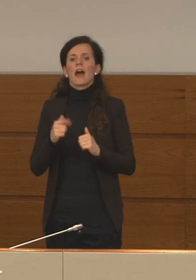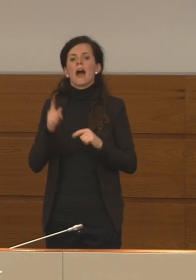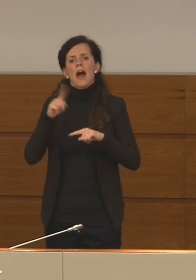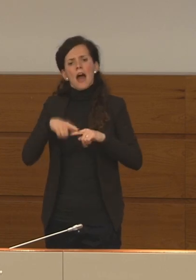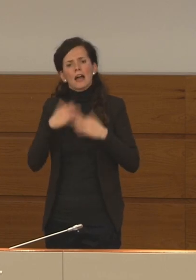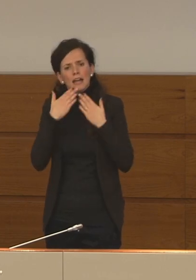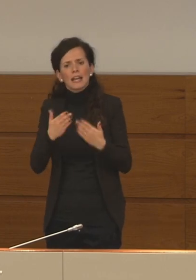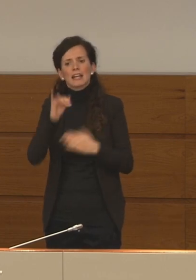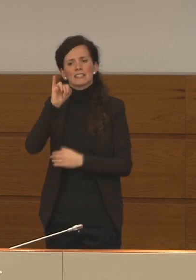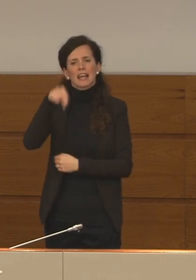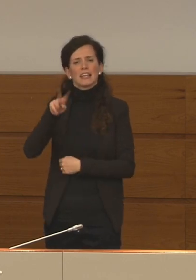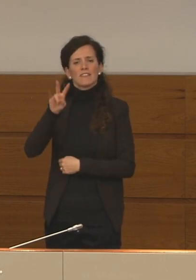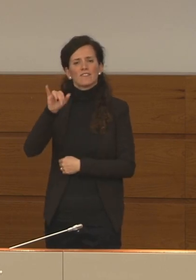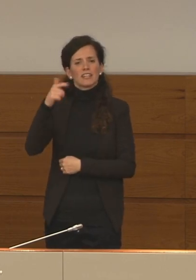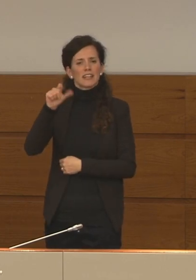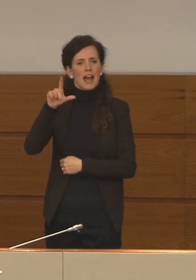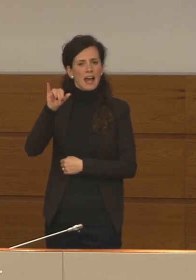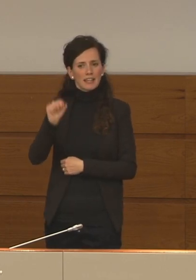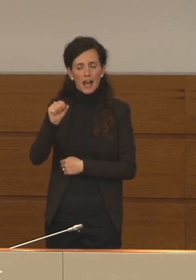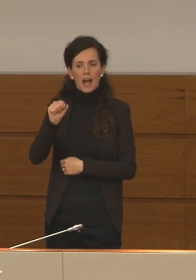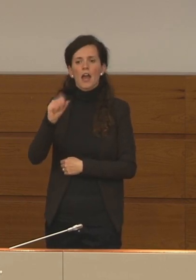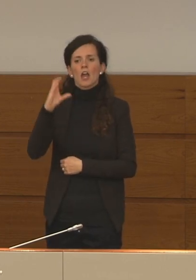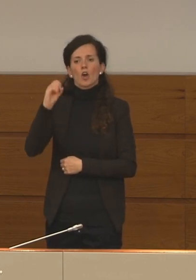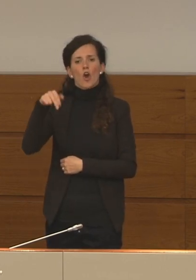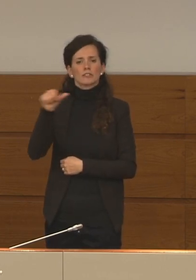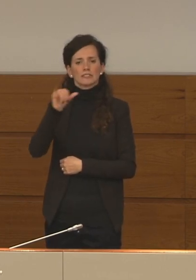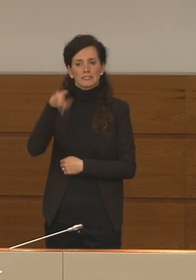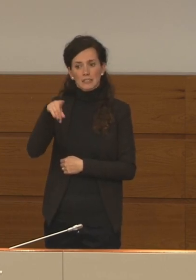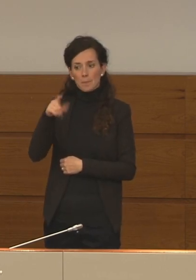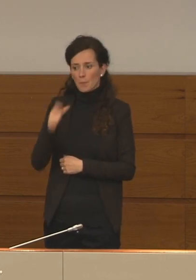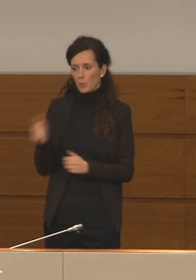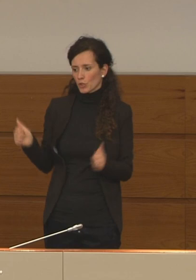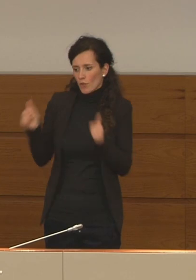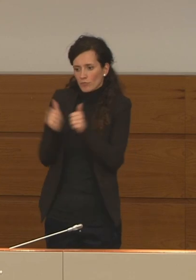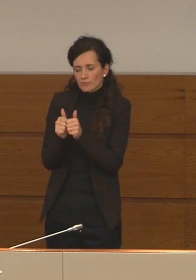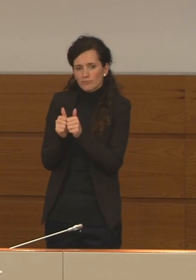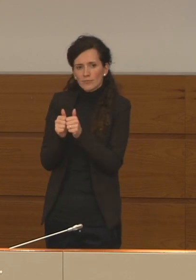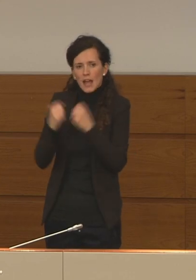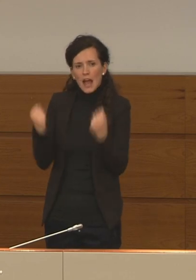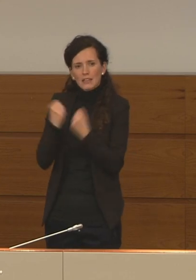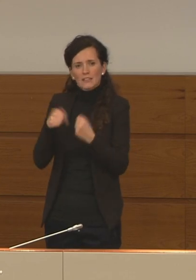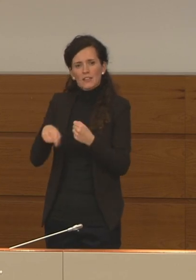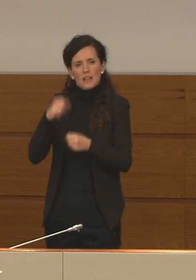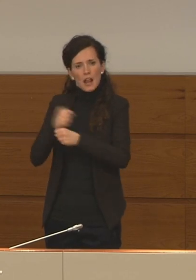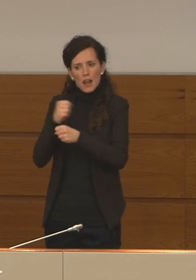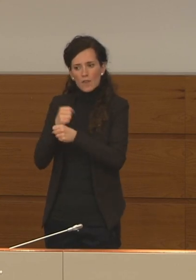affiancando in questa attività, stiamo, e lo abbiamo detto prima, cercando